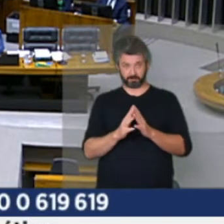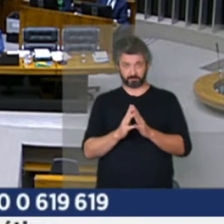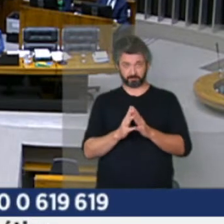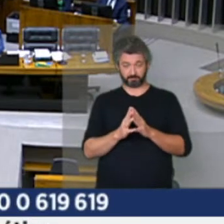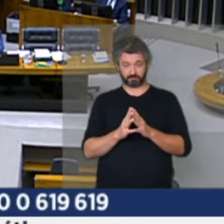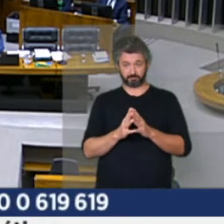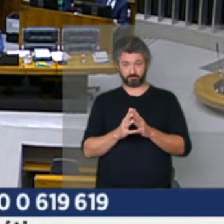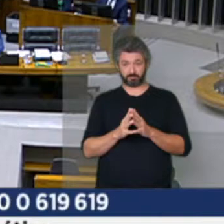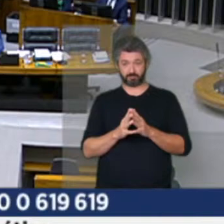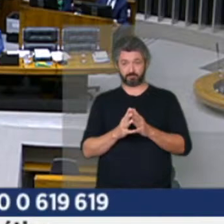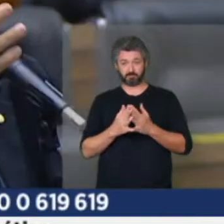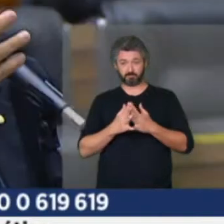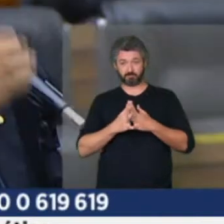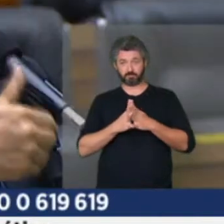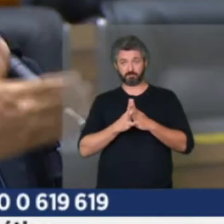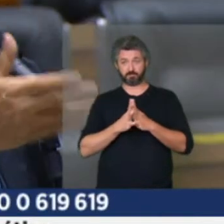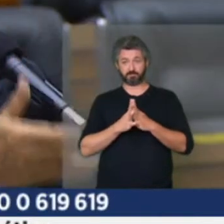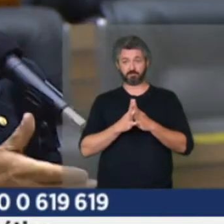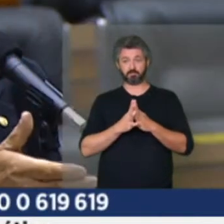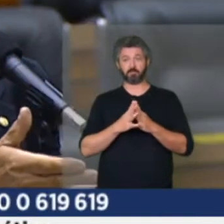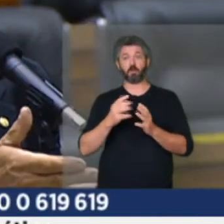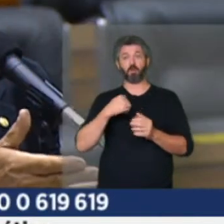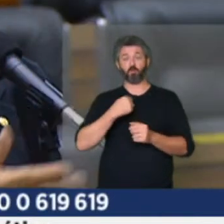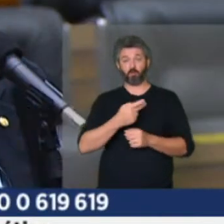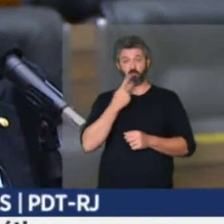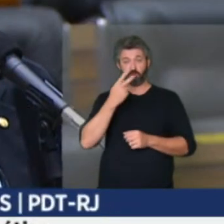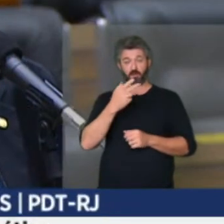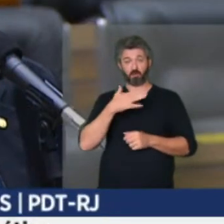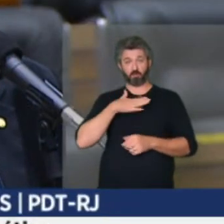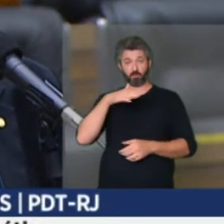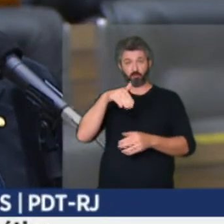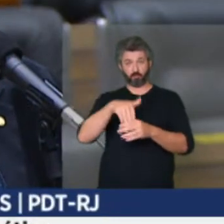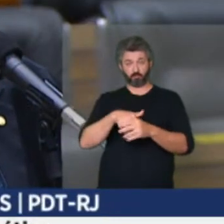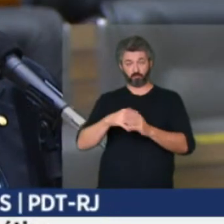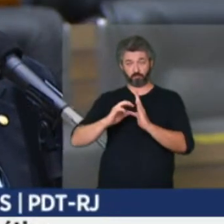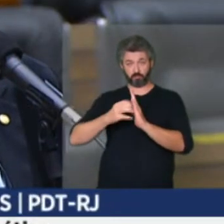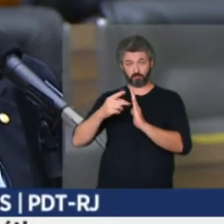DECLARAR O VOTO PELO PDT, EU QUERO DIZER QUE O ESCÂNDALO